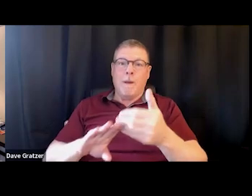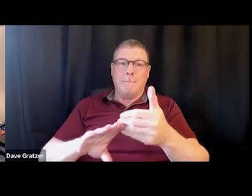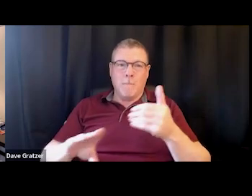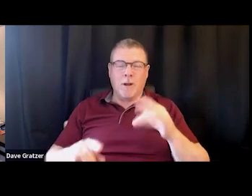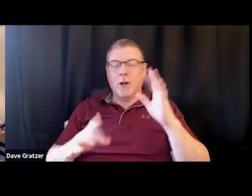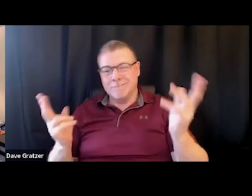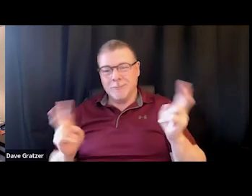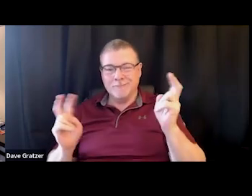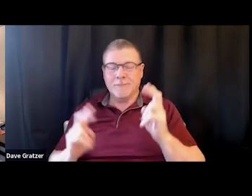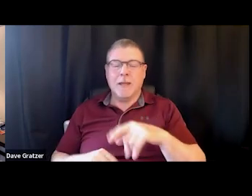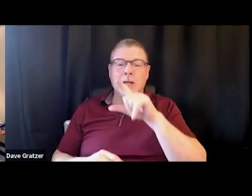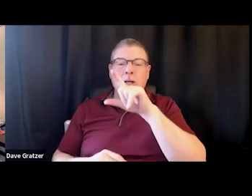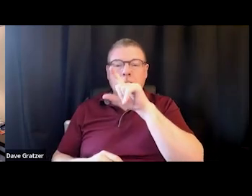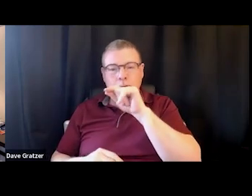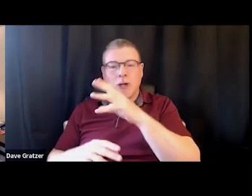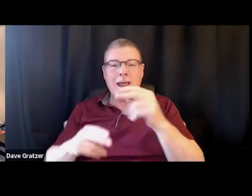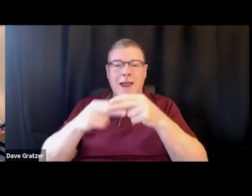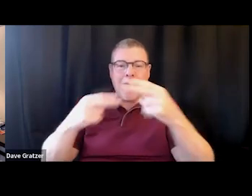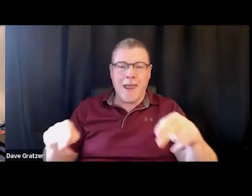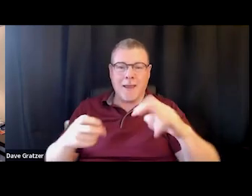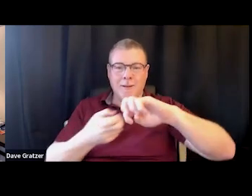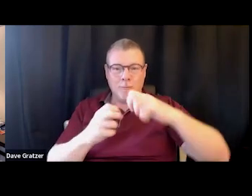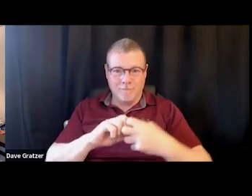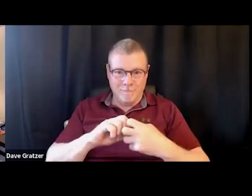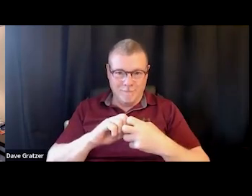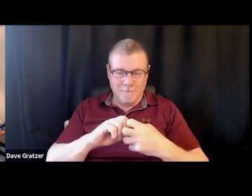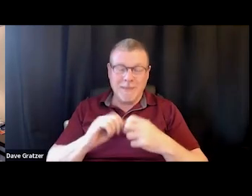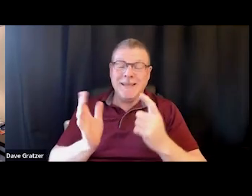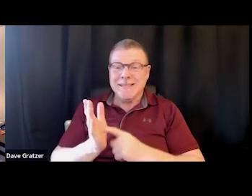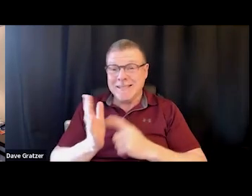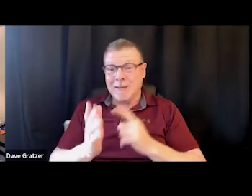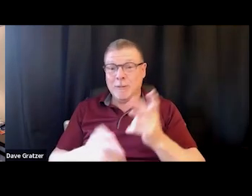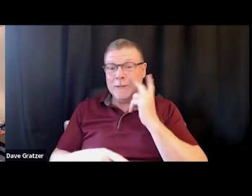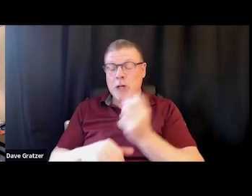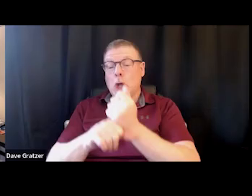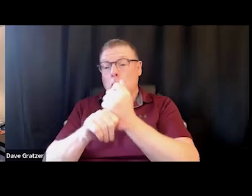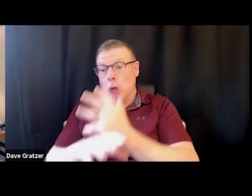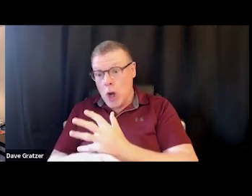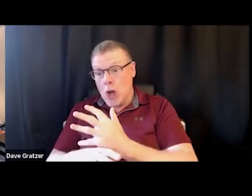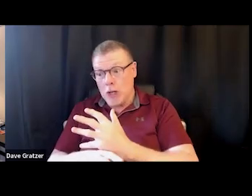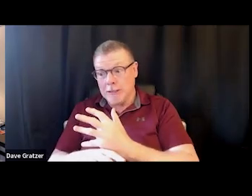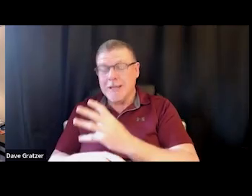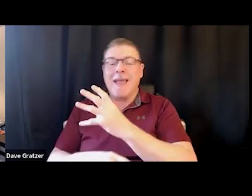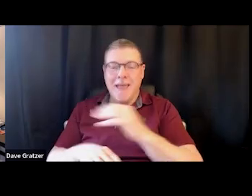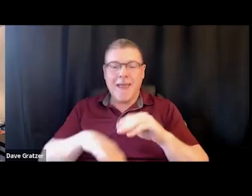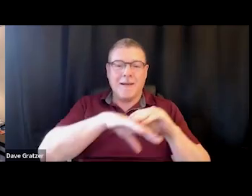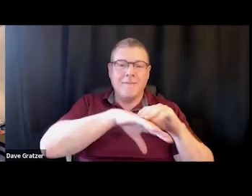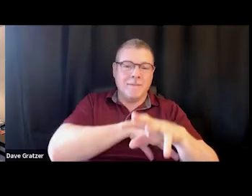un problema de qué fue primero. A veces vemos personas que sufren una lesión cerebral después de quedarse sin hogar también